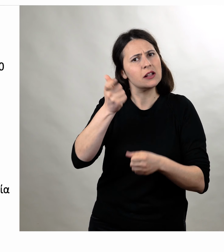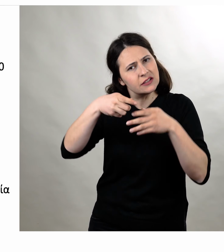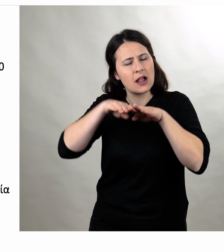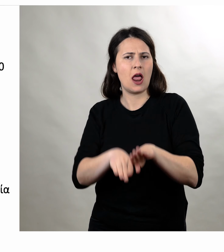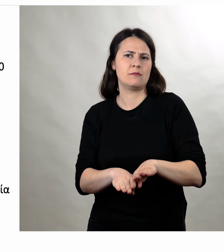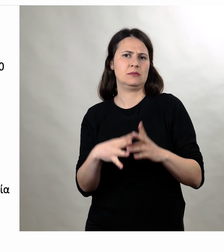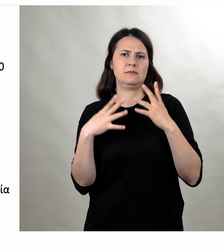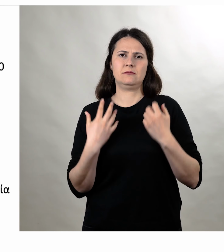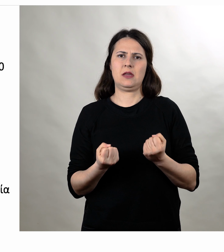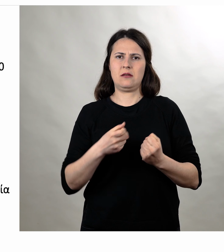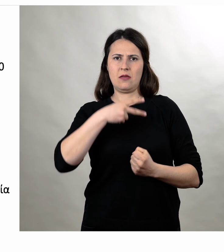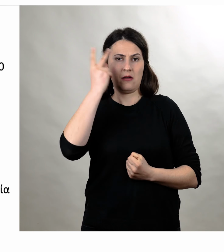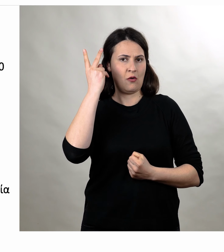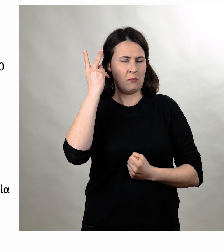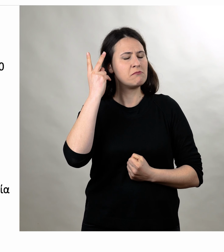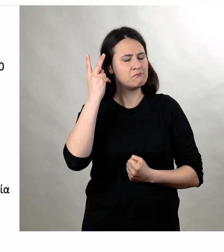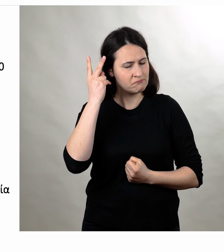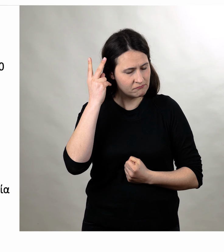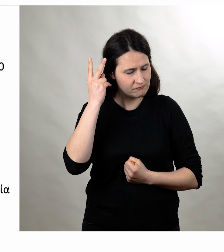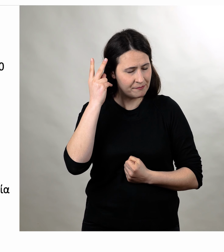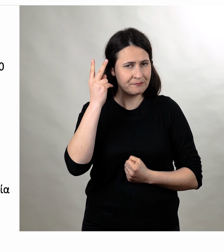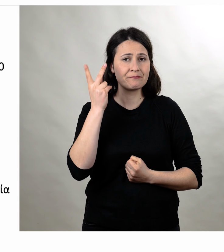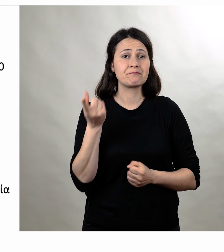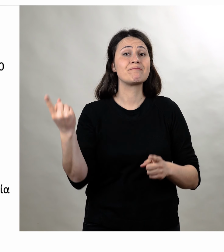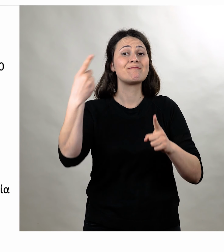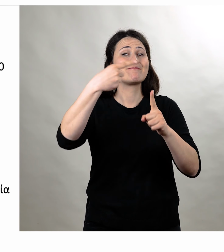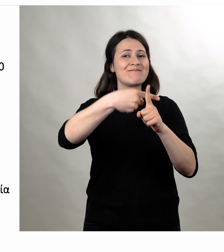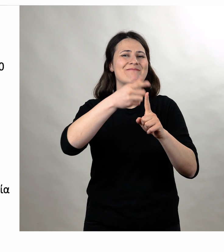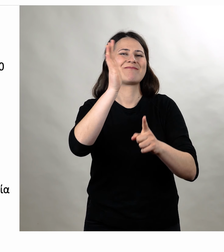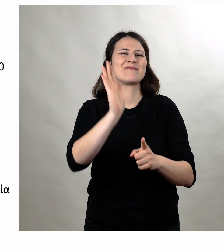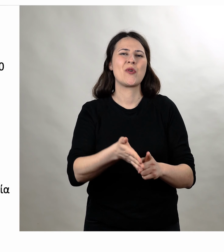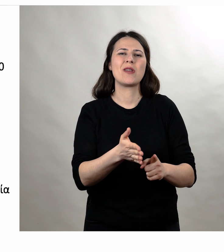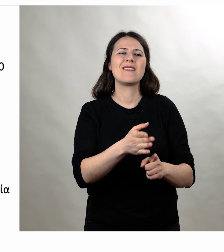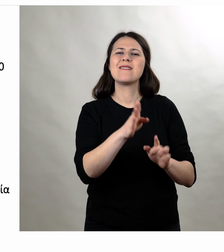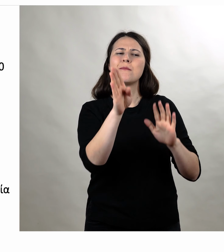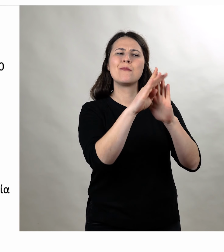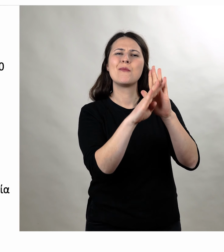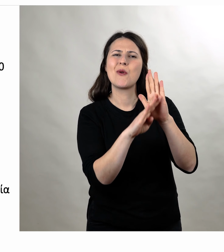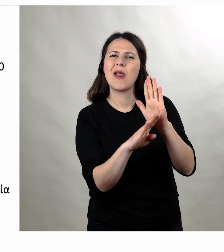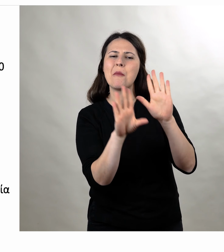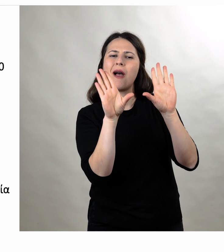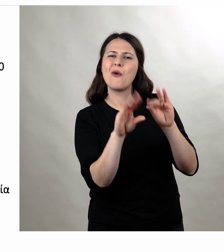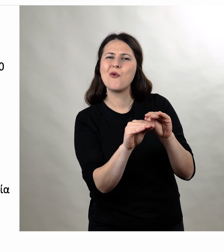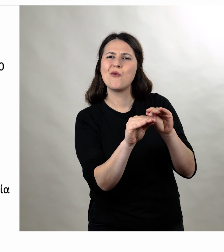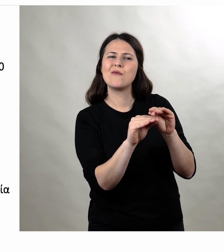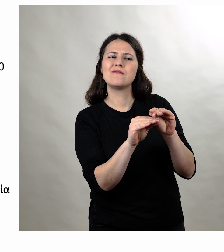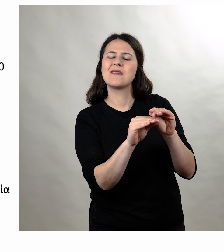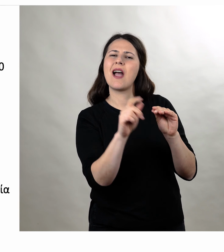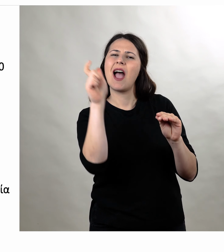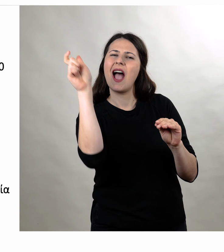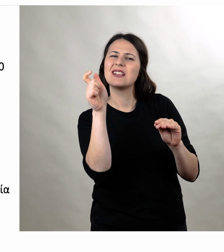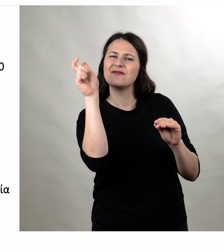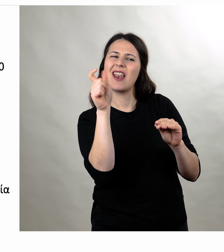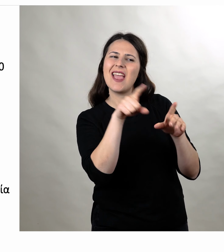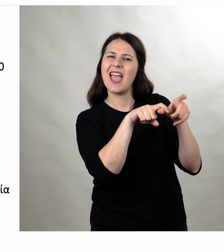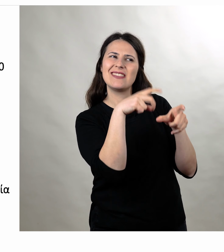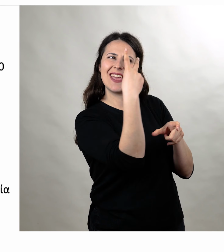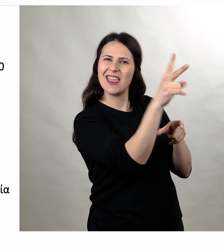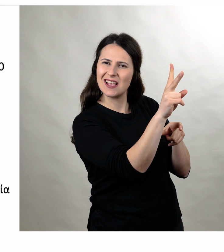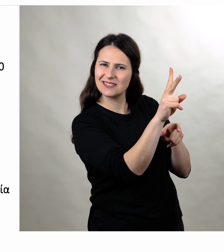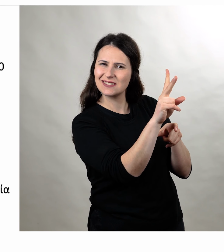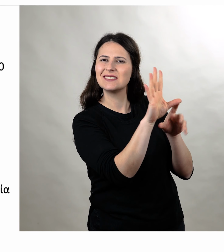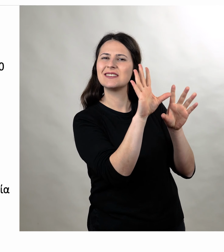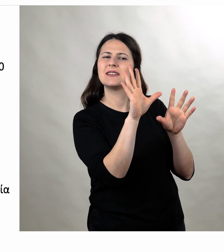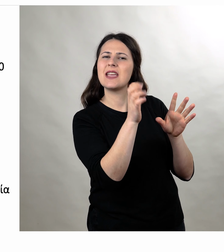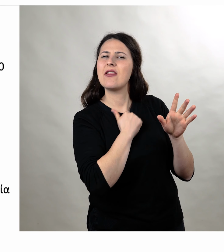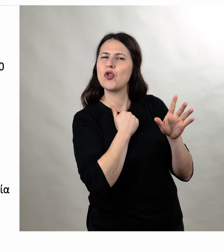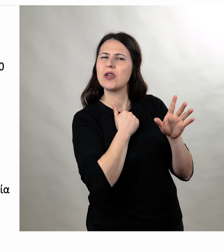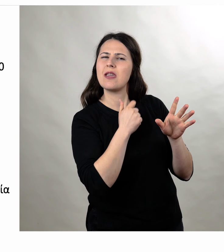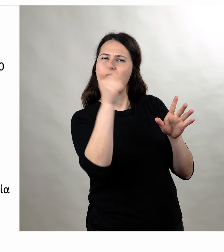Μπορούν επίσης να συμμετέχουν στα προγράμματα ομαδικής ιδιωτικής ασφάλισης της εταιρείας.